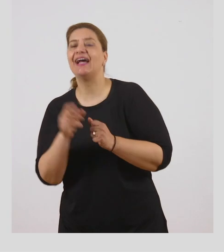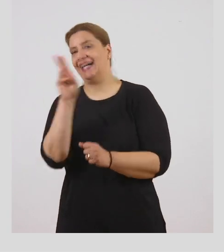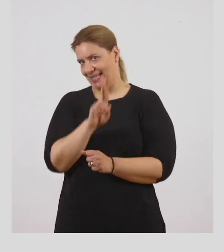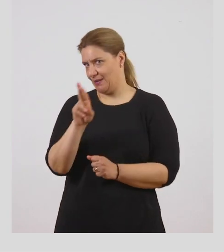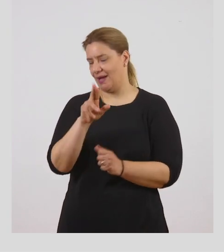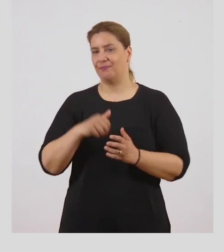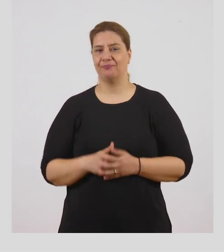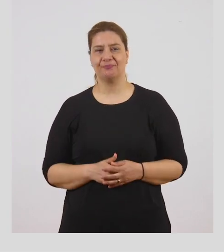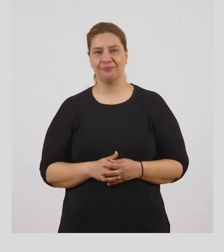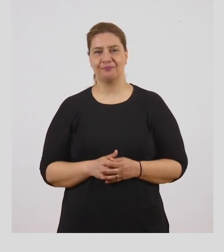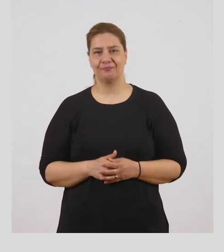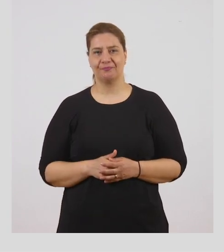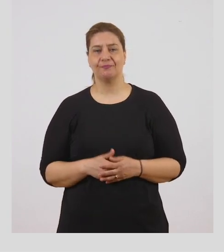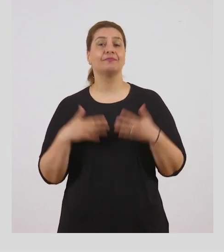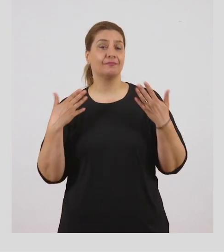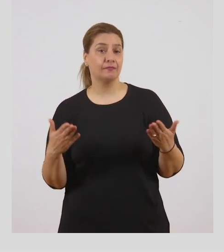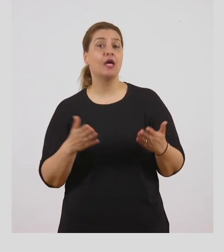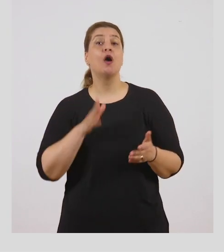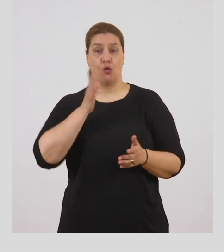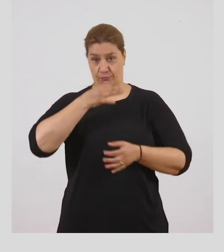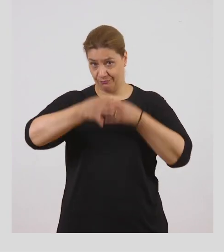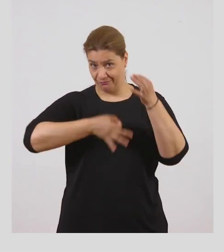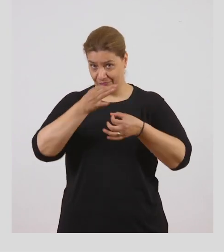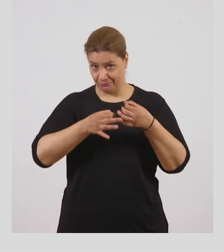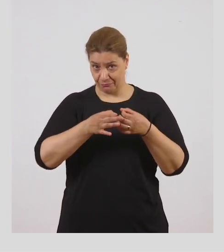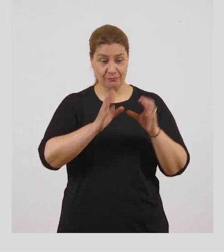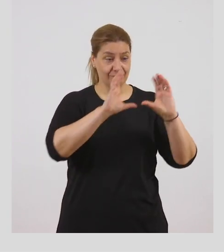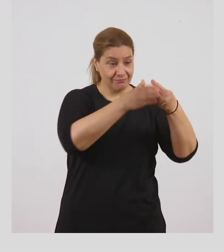Νομίζω τώρα μπορούμε να μιλήσουμε για τις οικογένειες λέξεων.